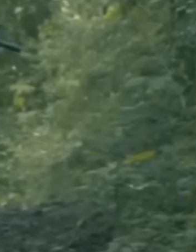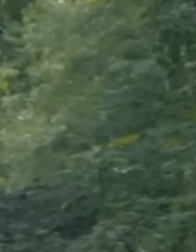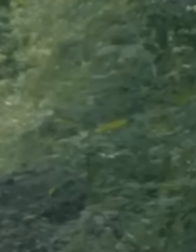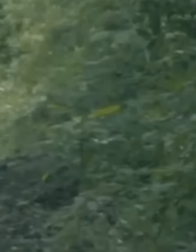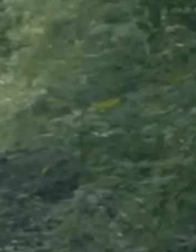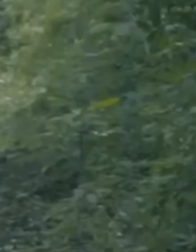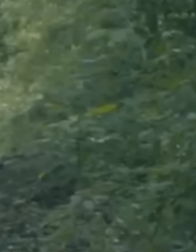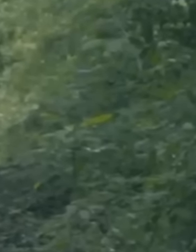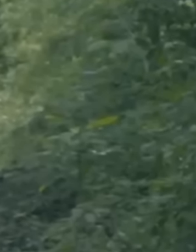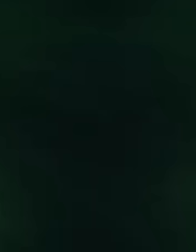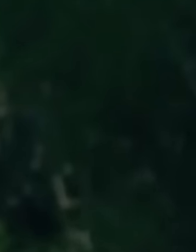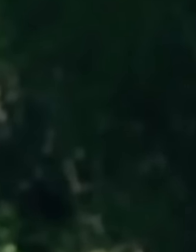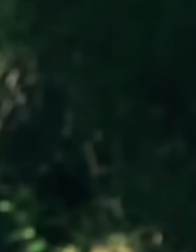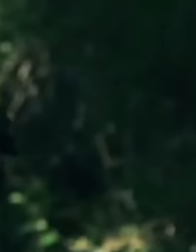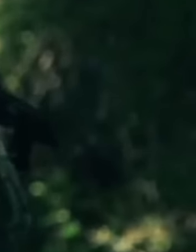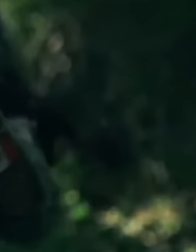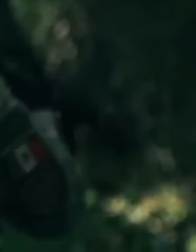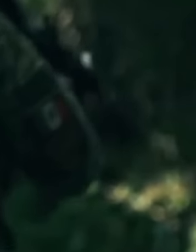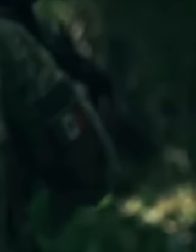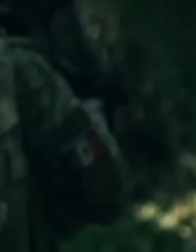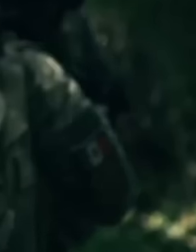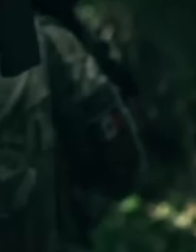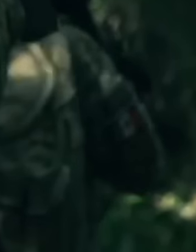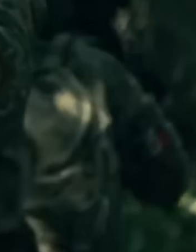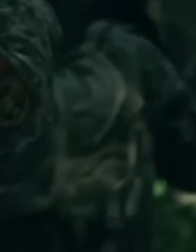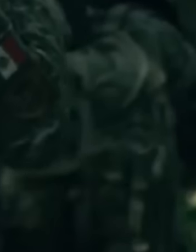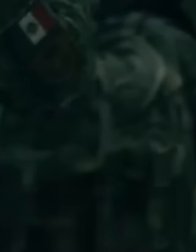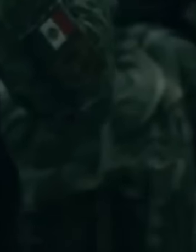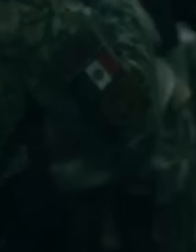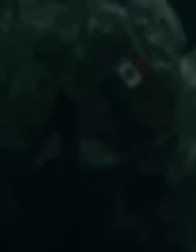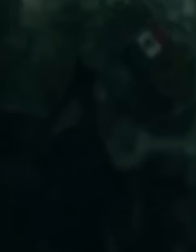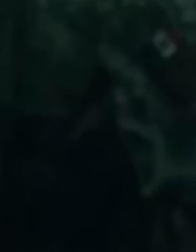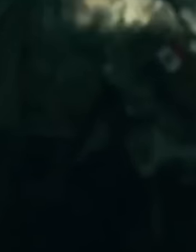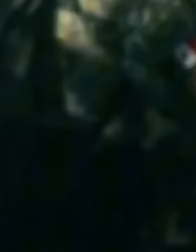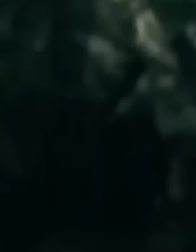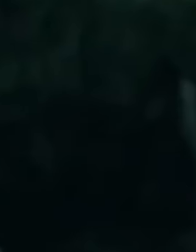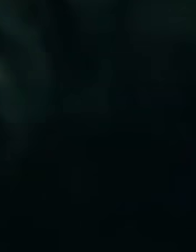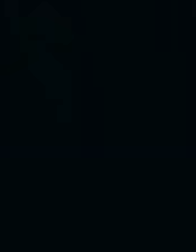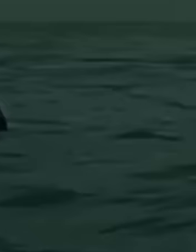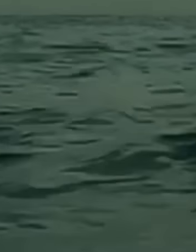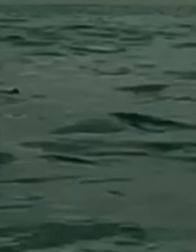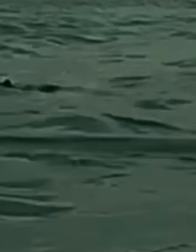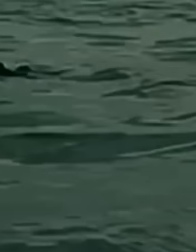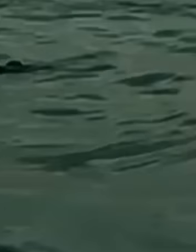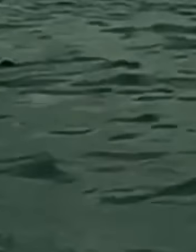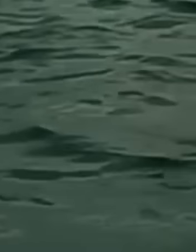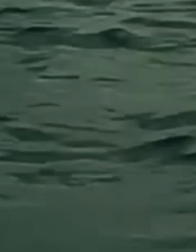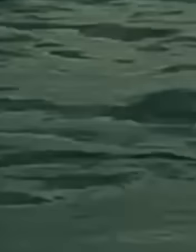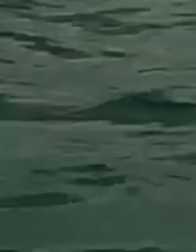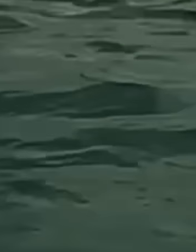llamadas de atención, son golpes certeros [música] de los que ningún malhechor puede escapar. Nuestra